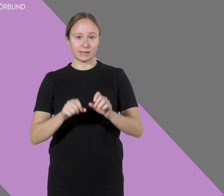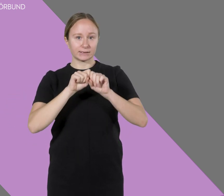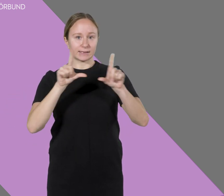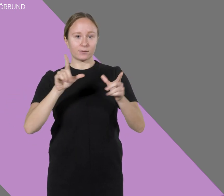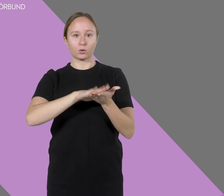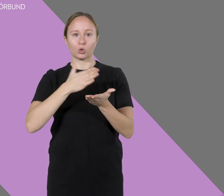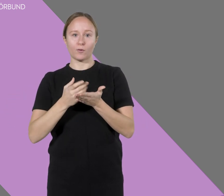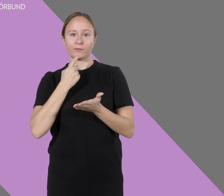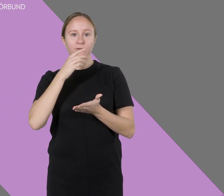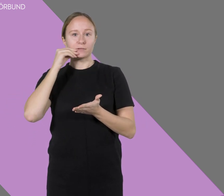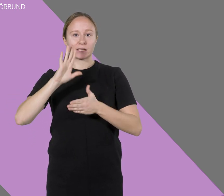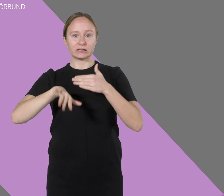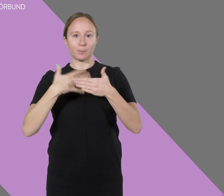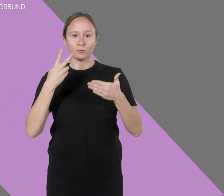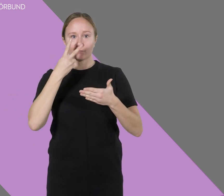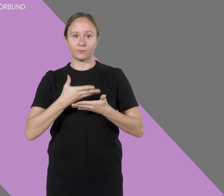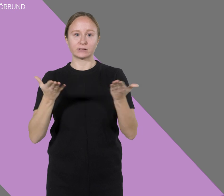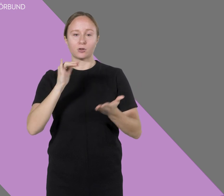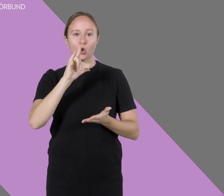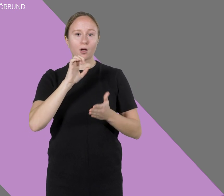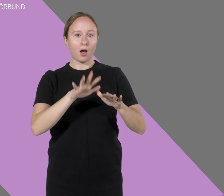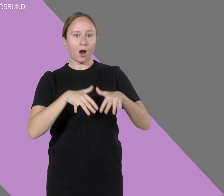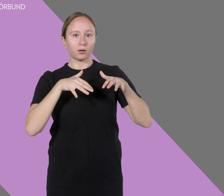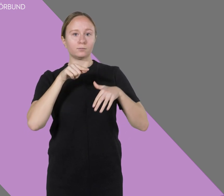En sändning med tolkning på finlandssvenskt teckenspråk visas på Yle Arenan -